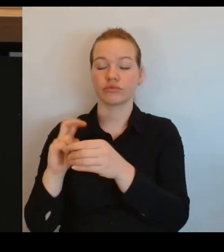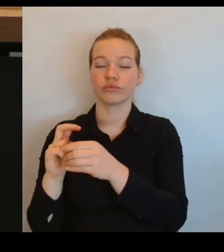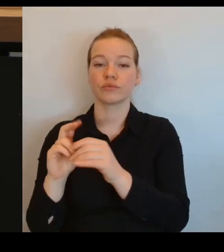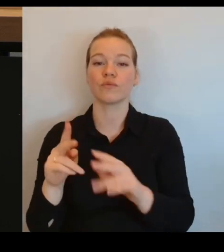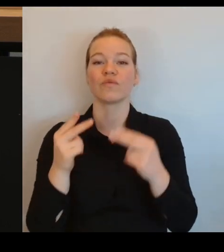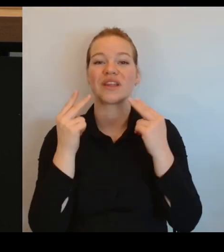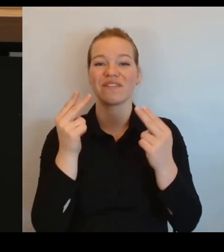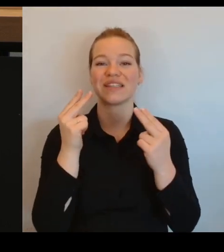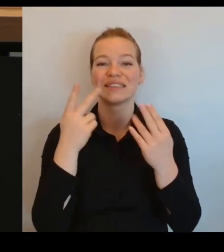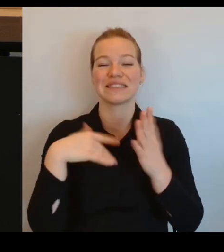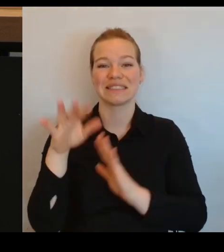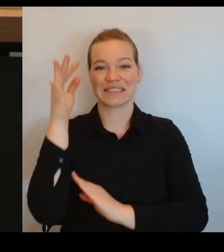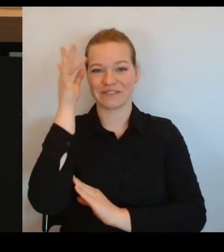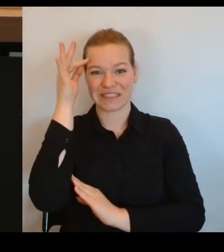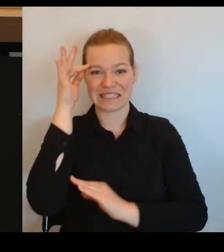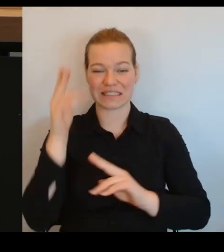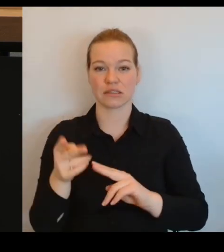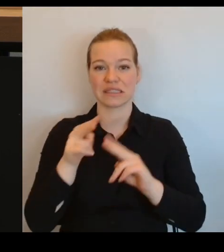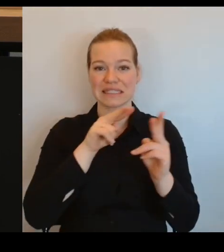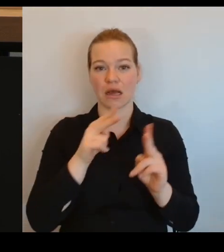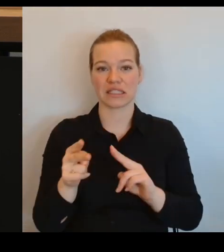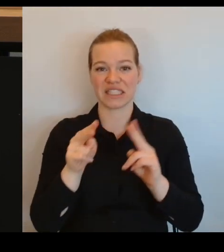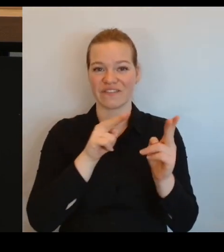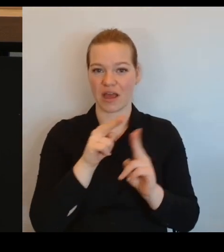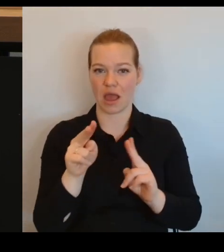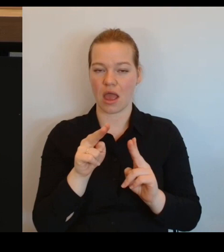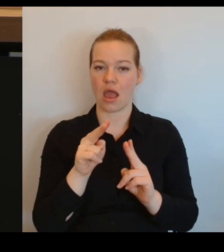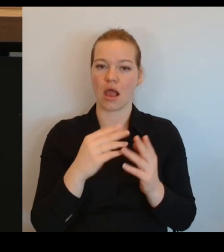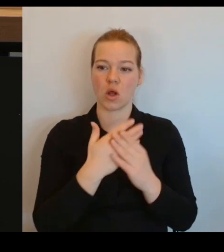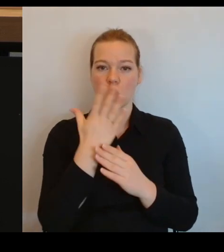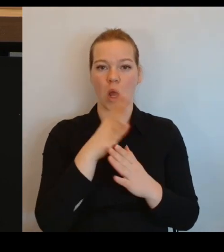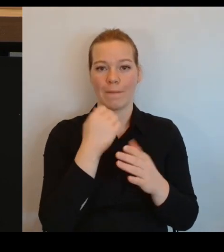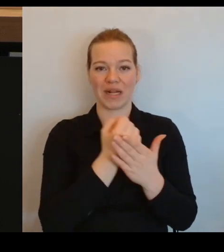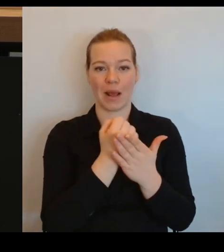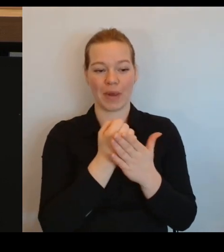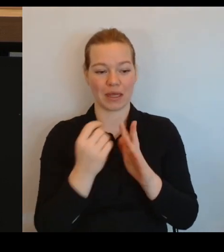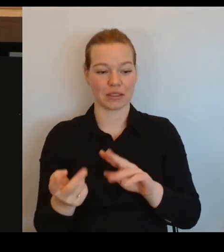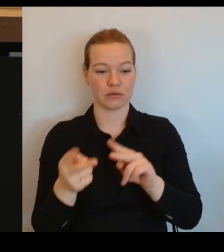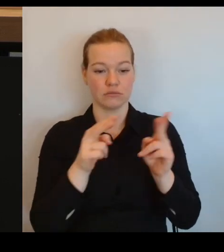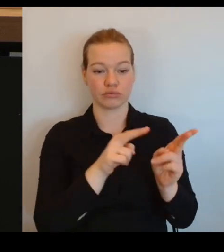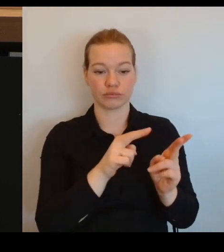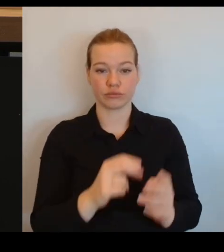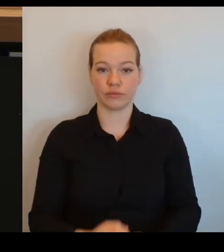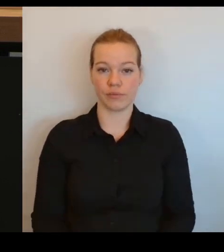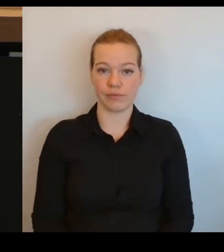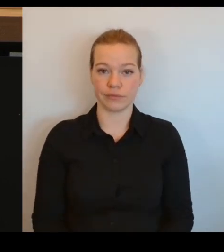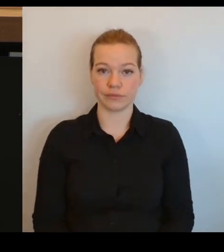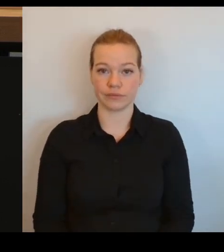Bisher ist es leider nicht gelungen, die dafür zur Verfügung stehenden Mittel jährlich circa 11 Millionen € auszuschöpfen oder